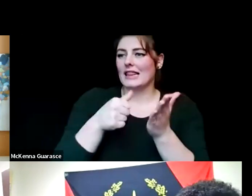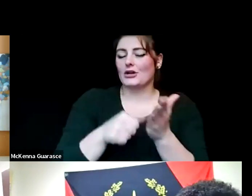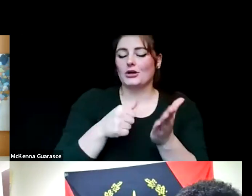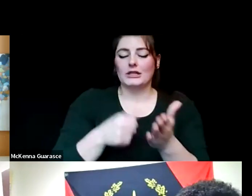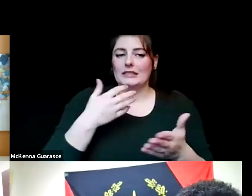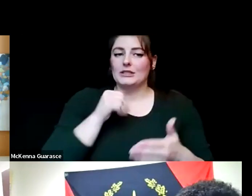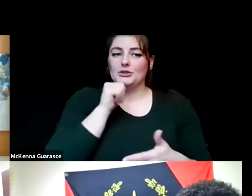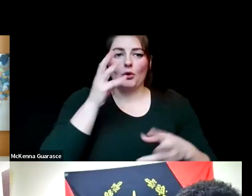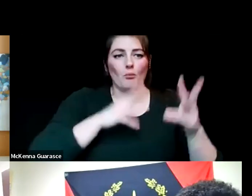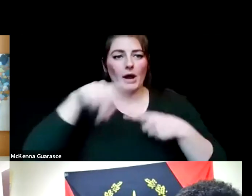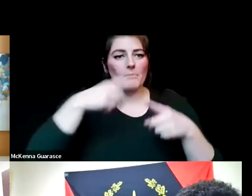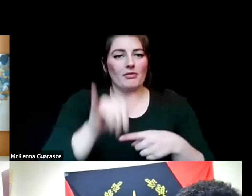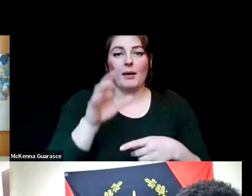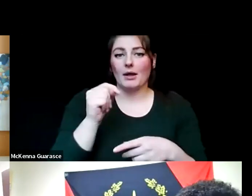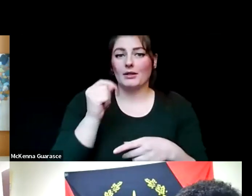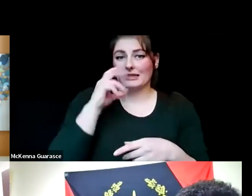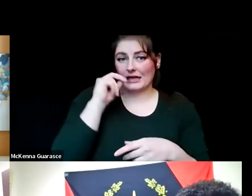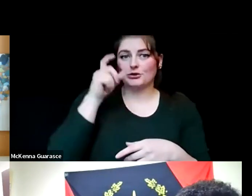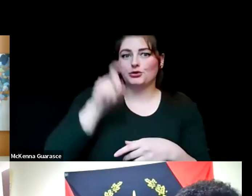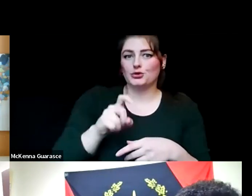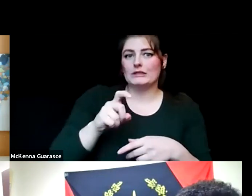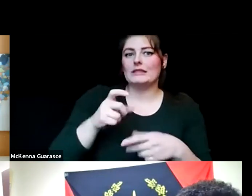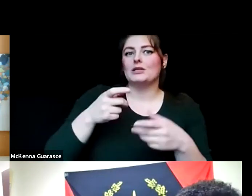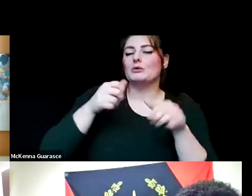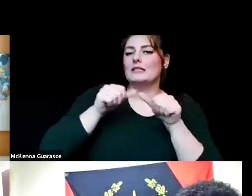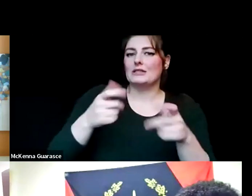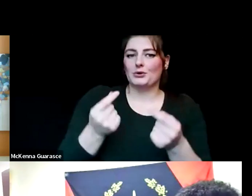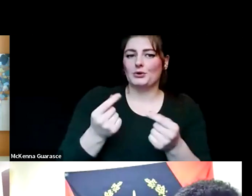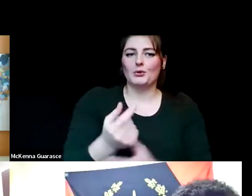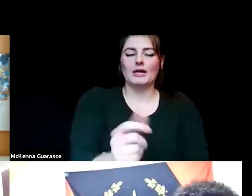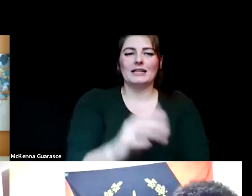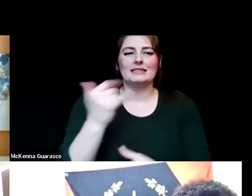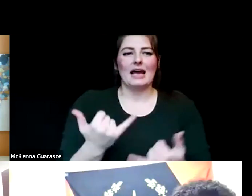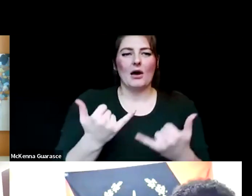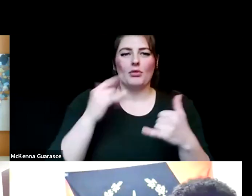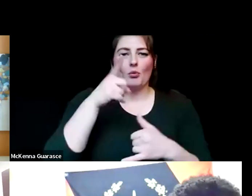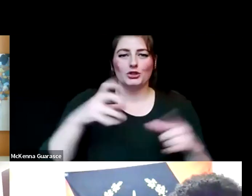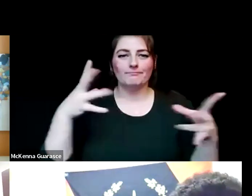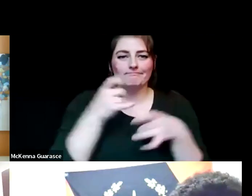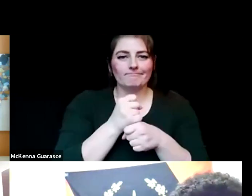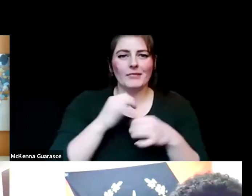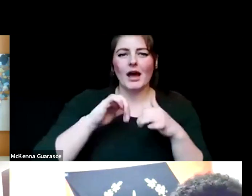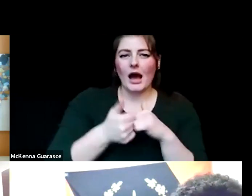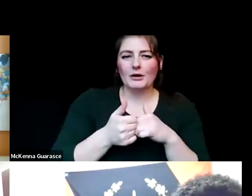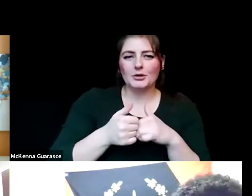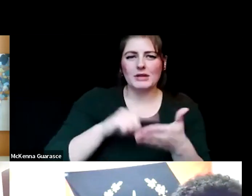Pero voy a resumir estas preguntas aquí. Un miembro de la audiencia preguntó: "¿Cómo navegas las regulaciones de HUD?,